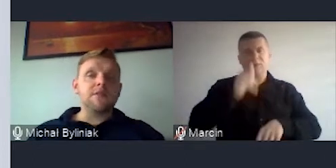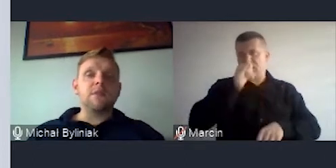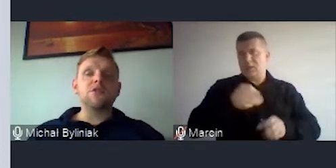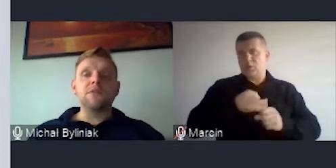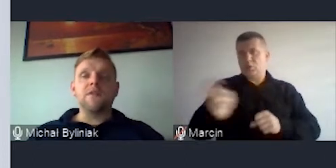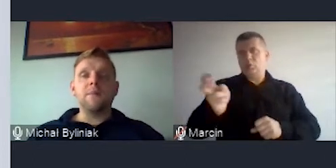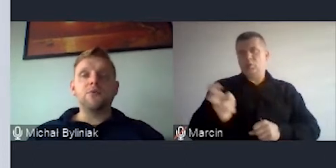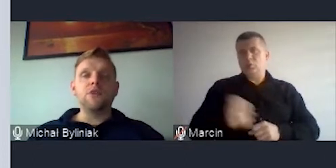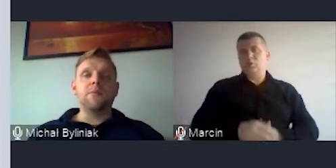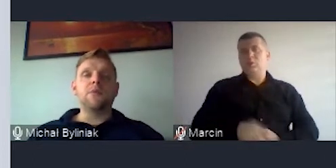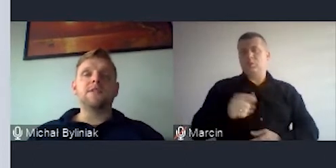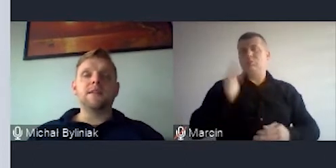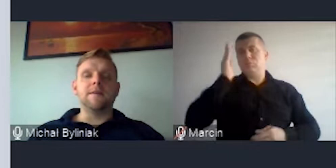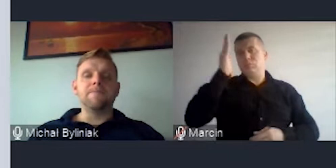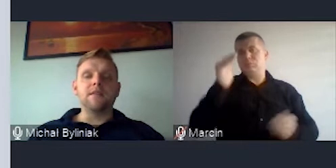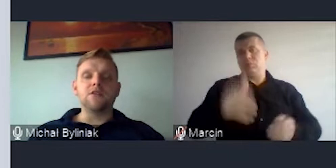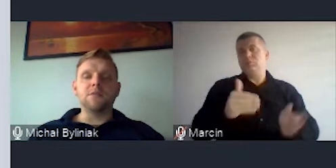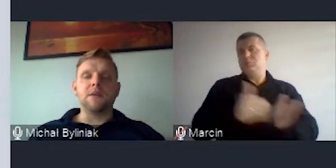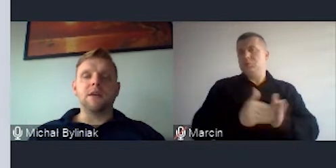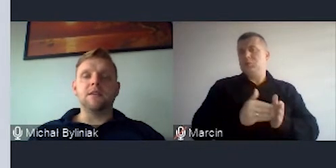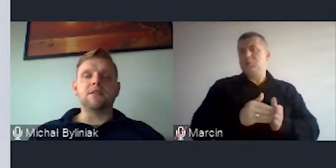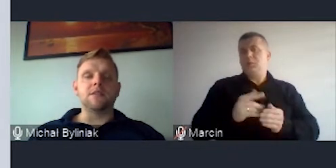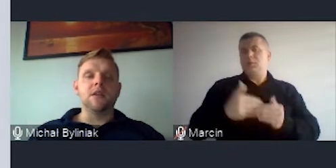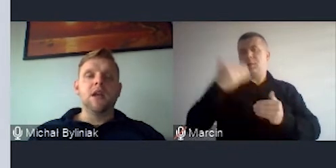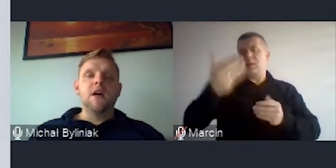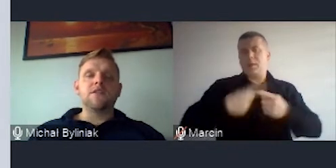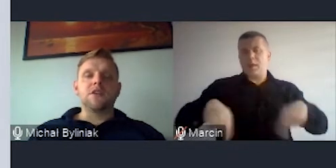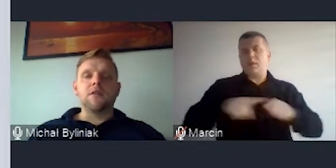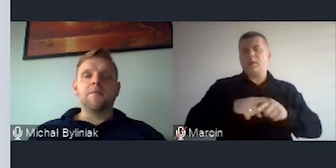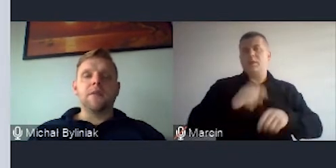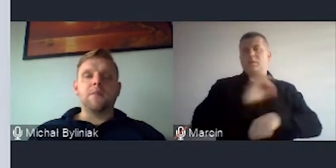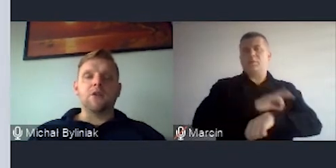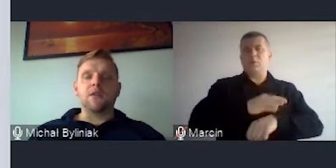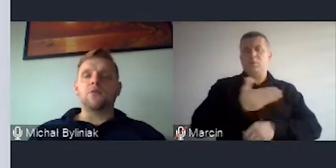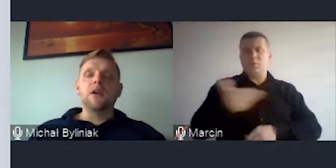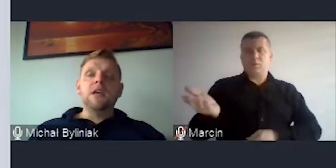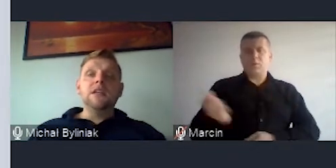więc ona może być wam później pomocna na dalszym etapie realizacji waszego projektu.